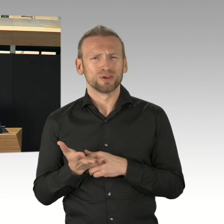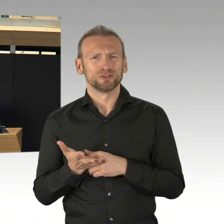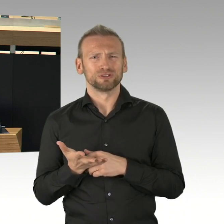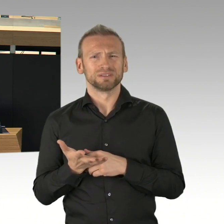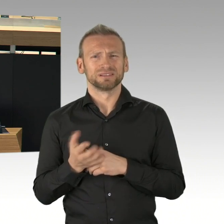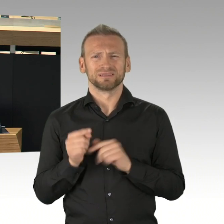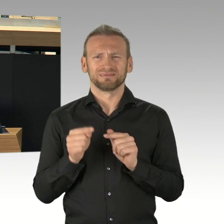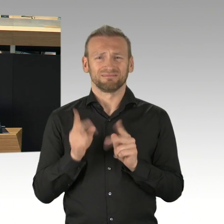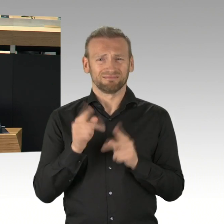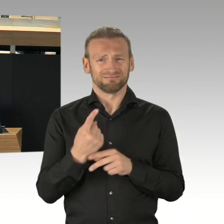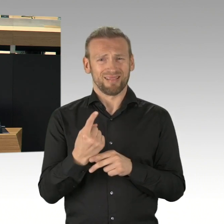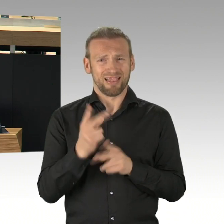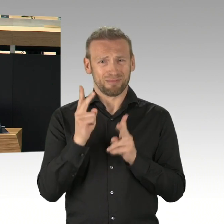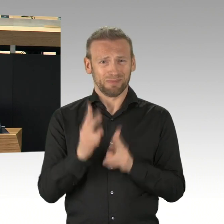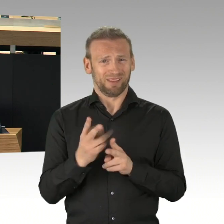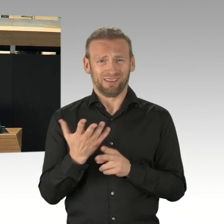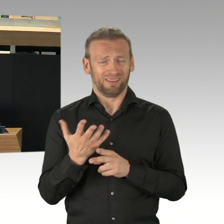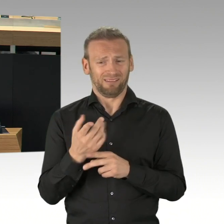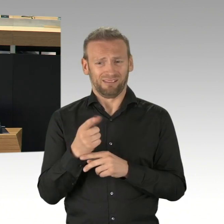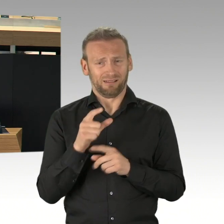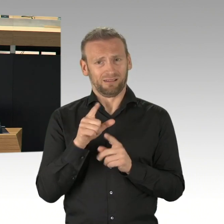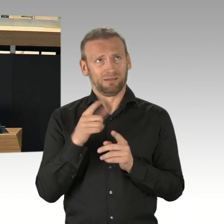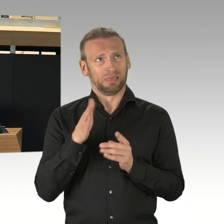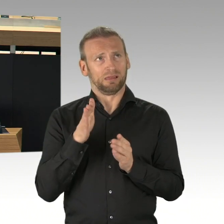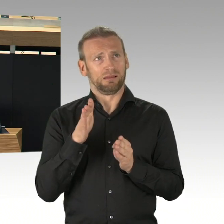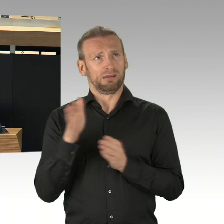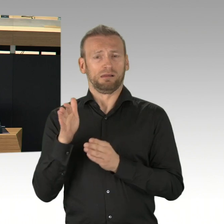Wieso denn? Wieso gab es denn diese Mietsteigerung?